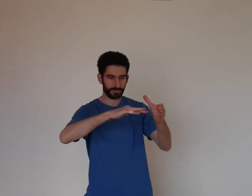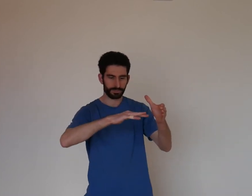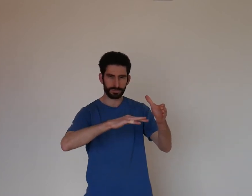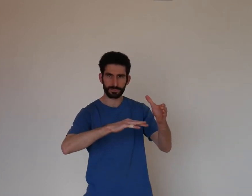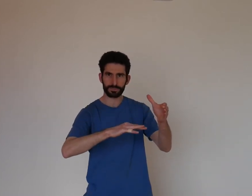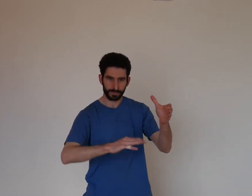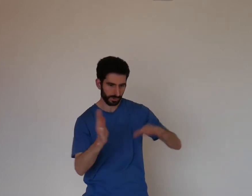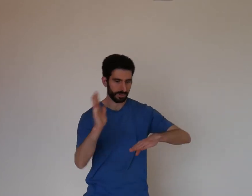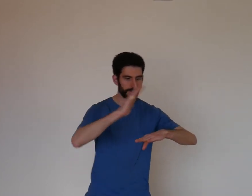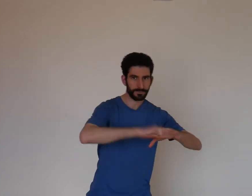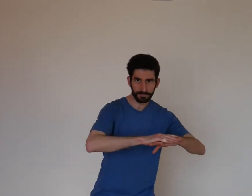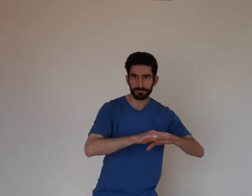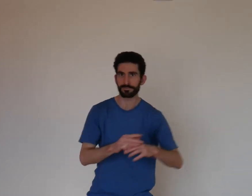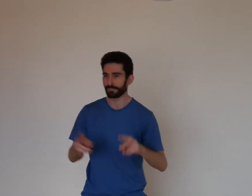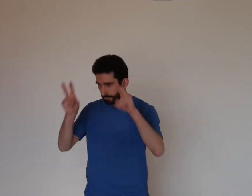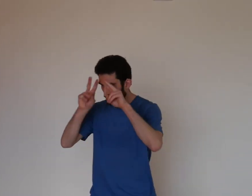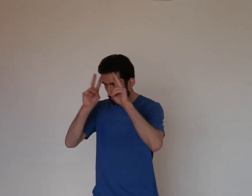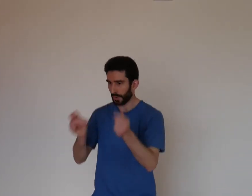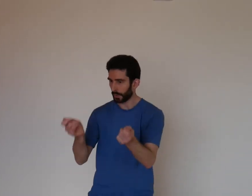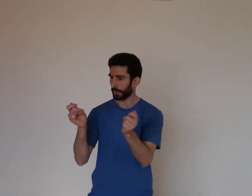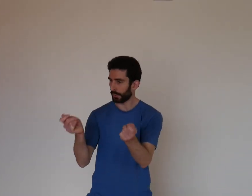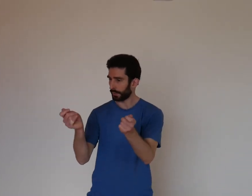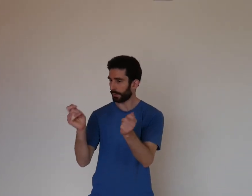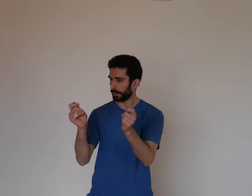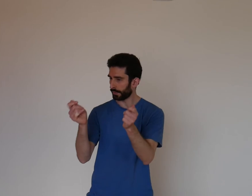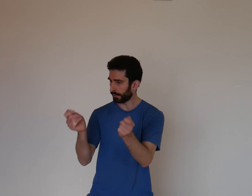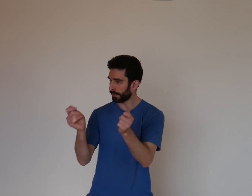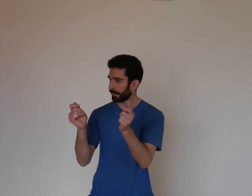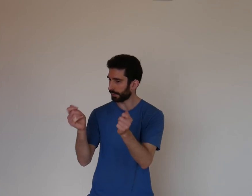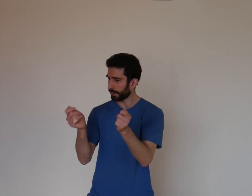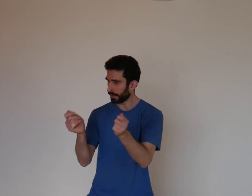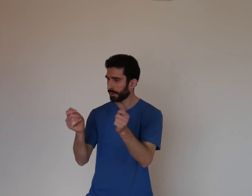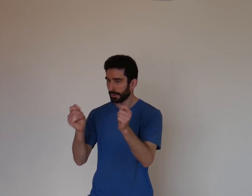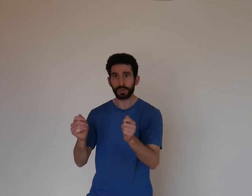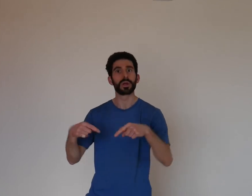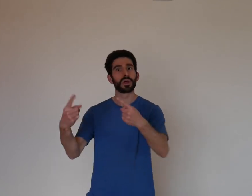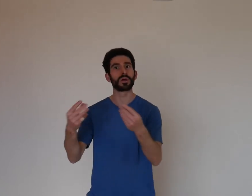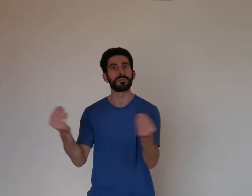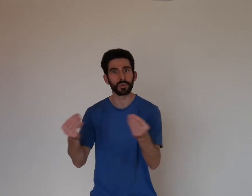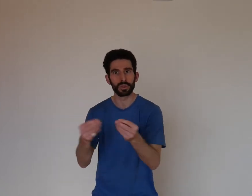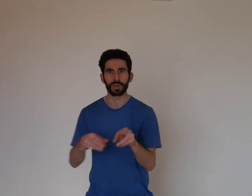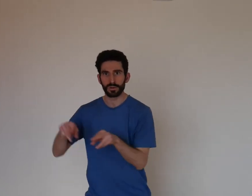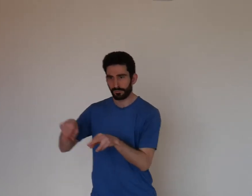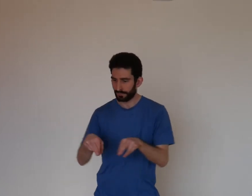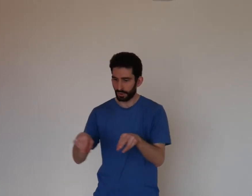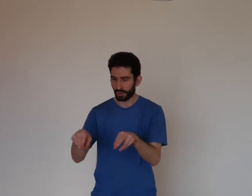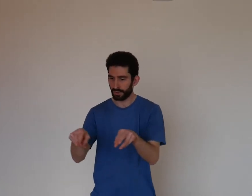Une fois la fosse vidée, les chevaux se mettaient en route vers le pont où le contenu